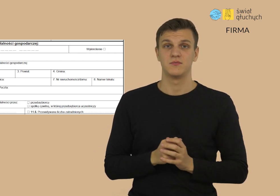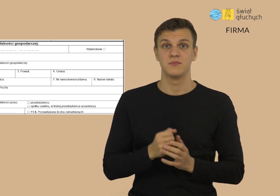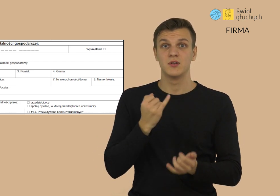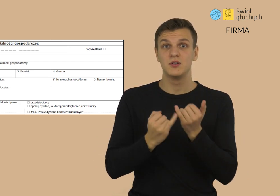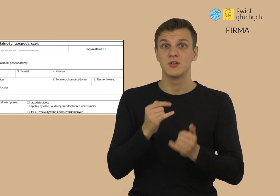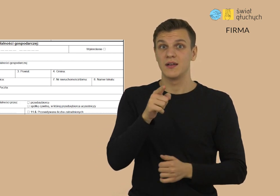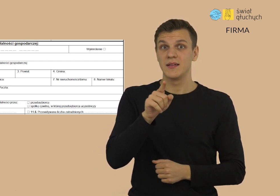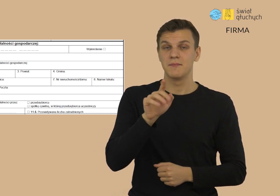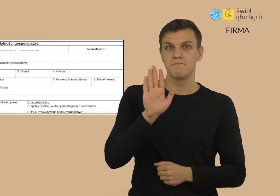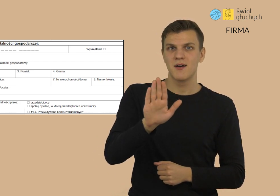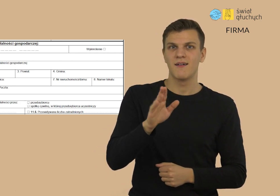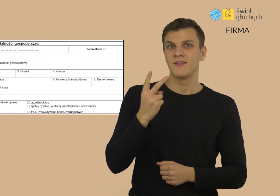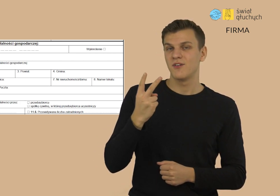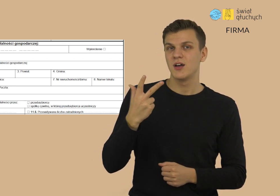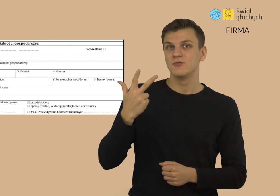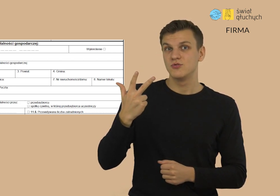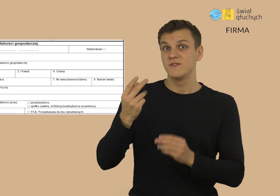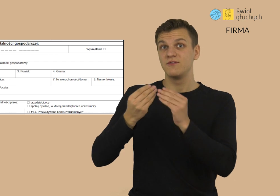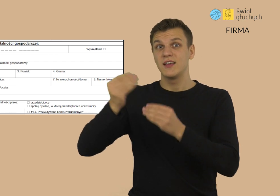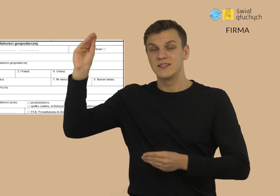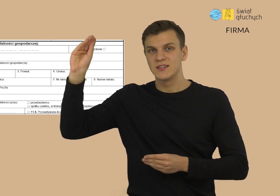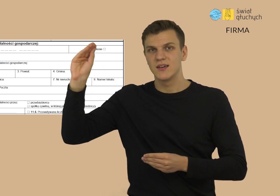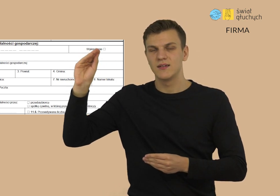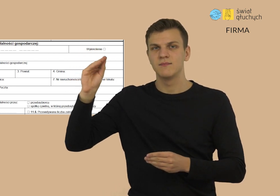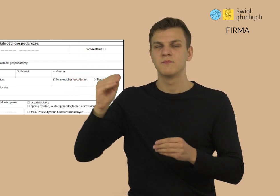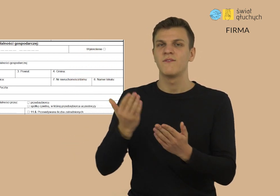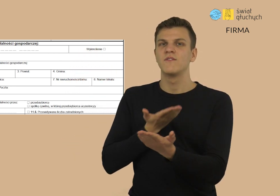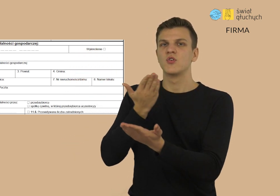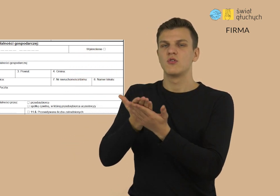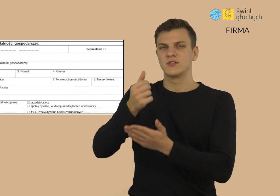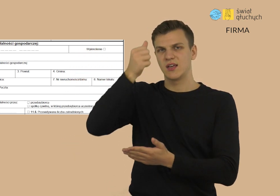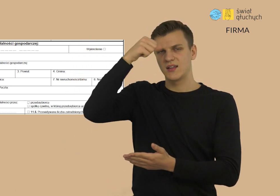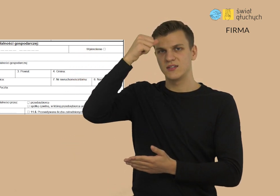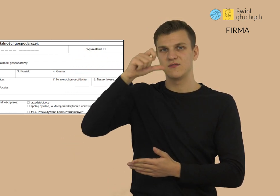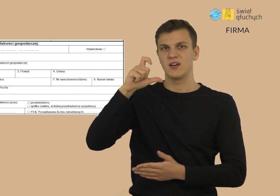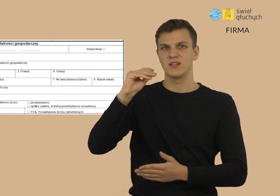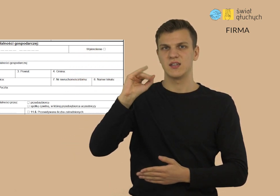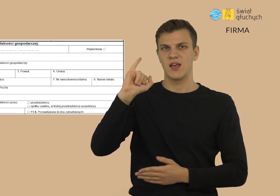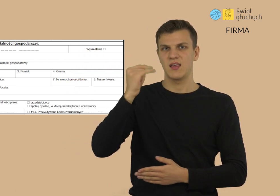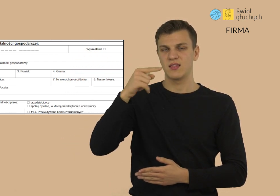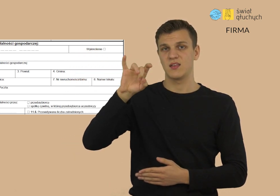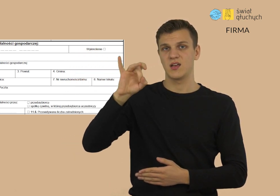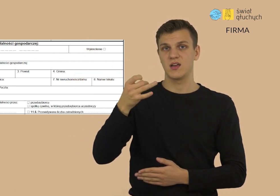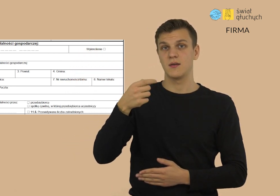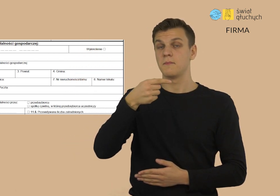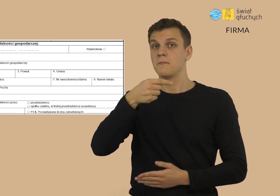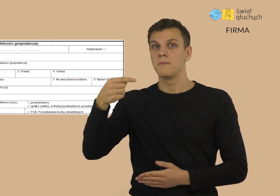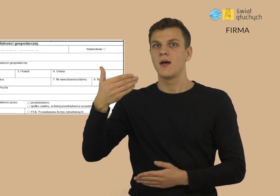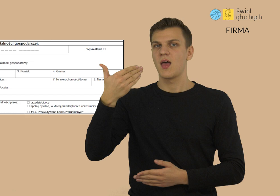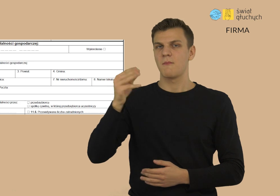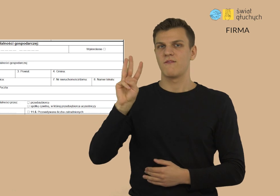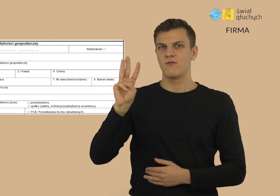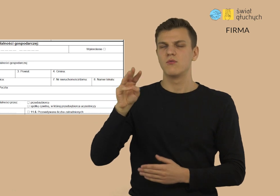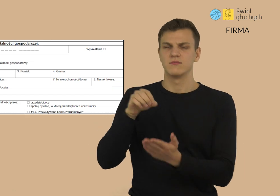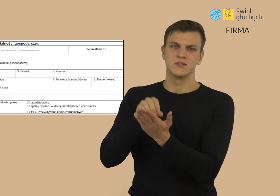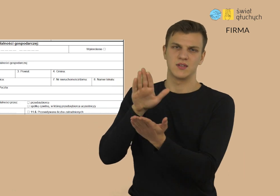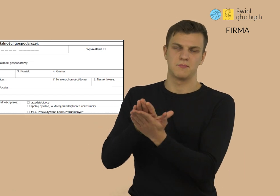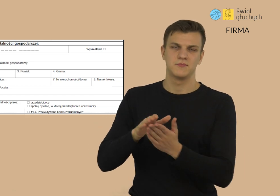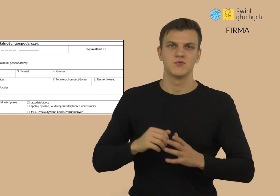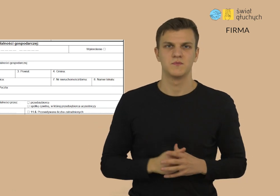jeśli jednak takich miejsc jest więcej niż jedno, pozostałe należy zgłosić za pomocą części CEIDG-MW.